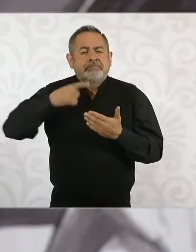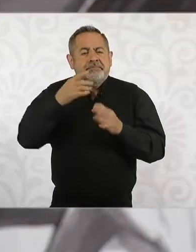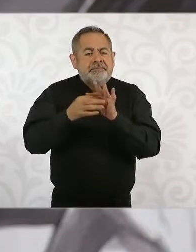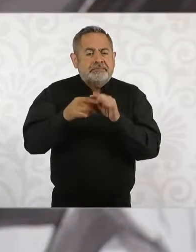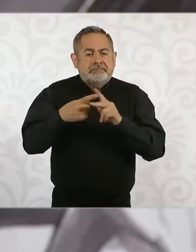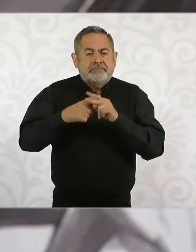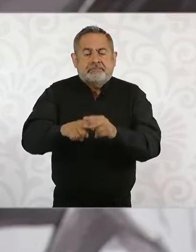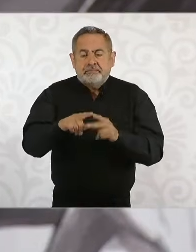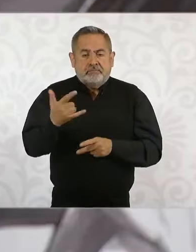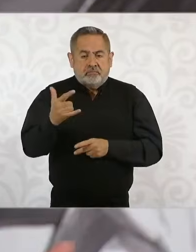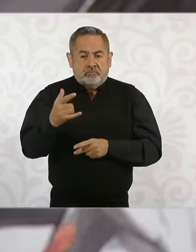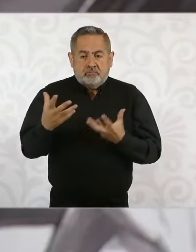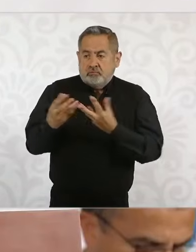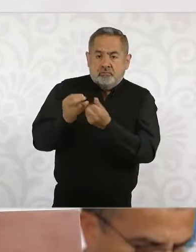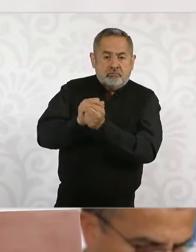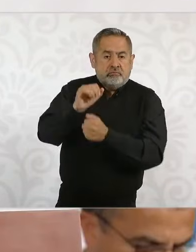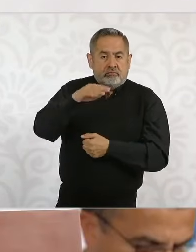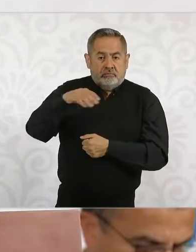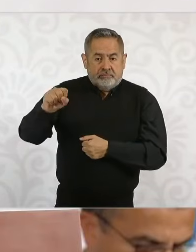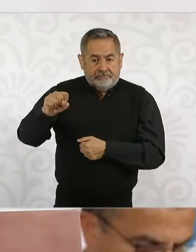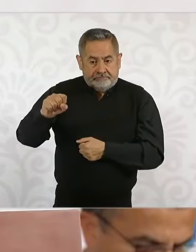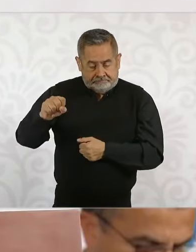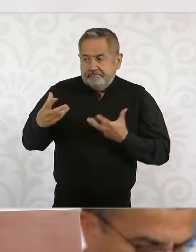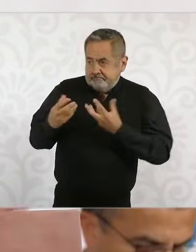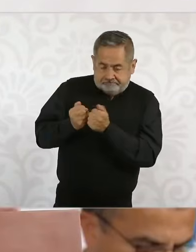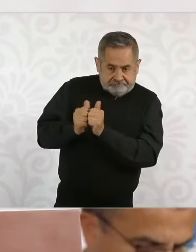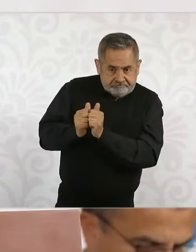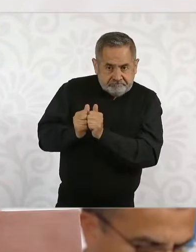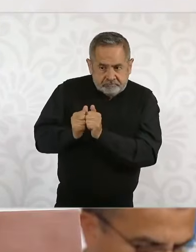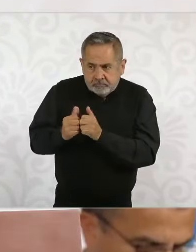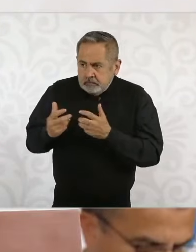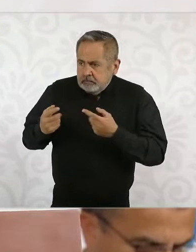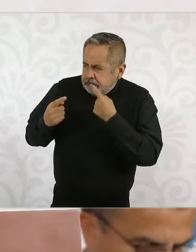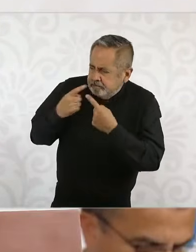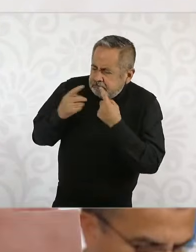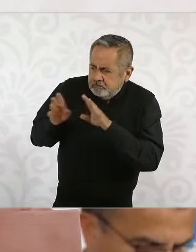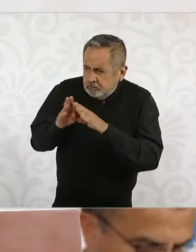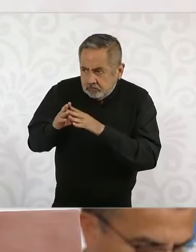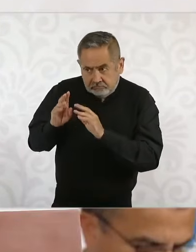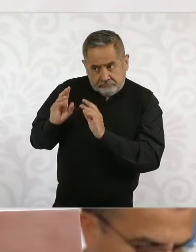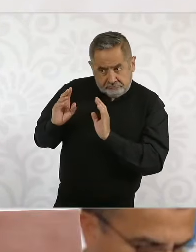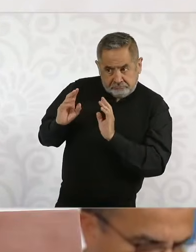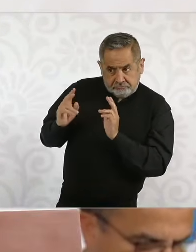ahora en julio con el IMS. Ese es un proyecto que se inició unificando eh criterios, tratando de ver